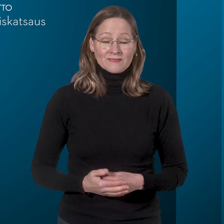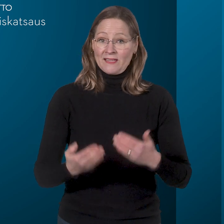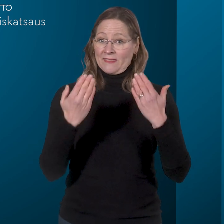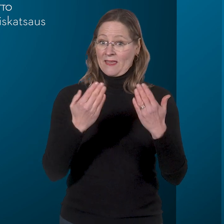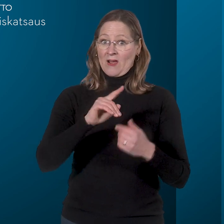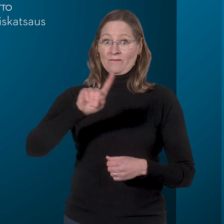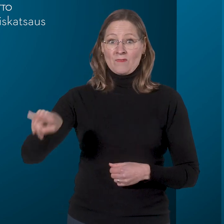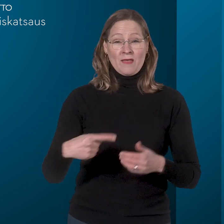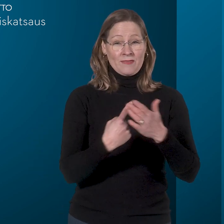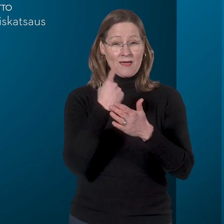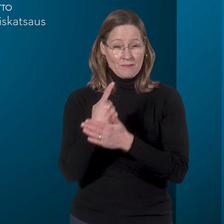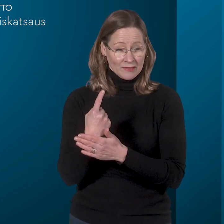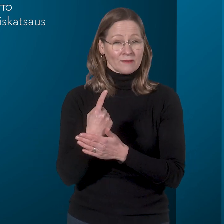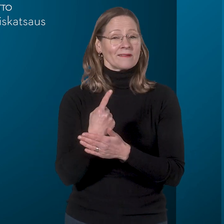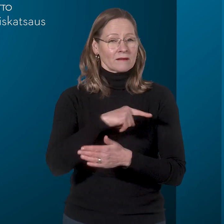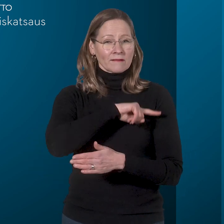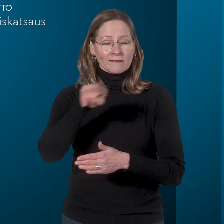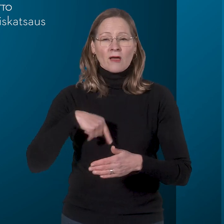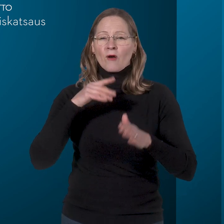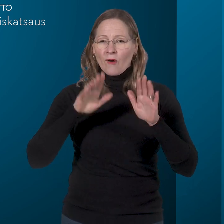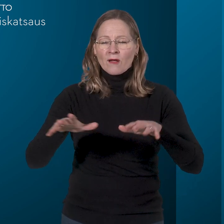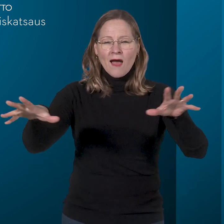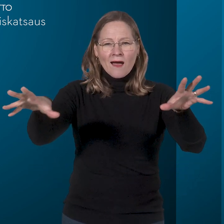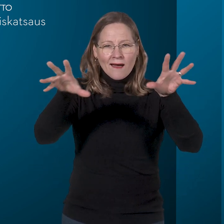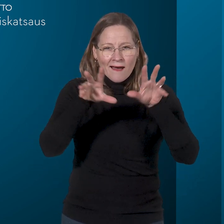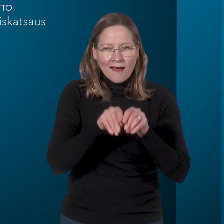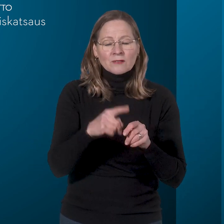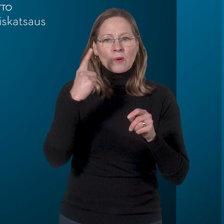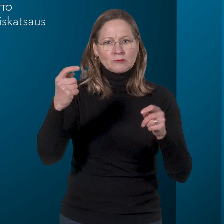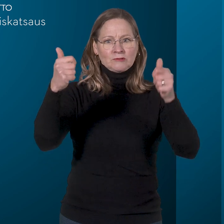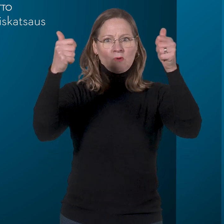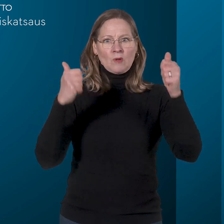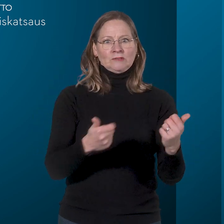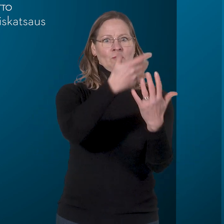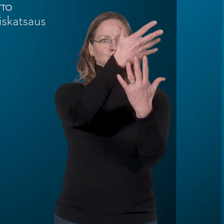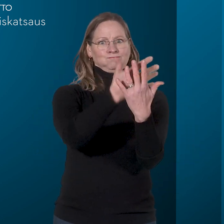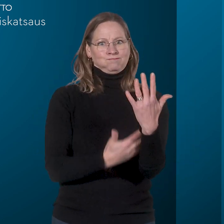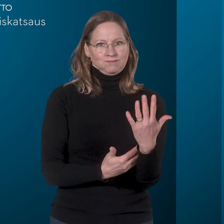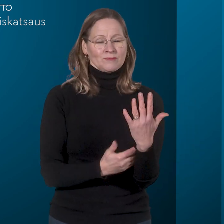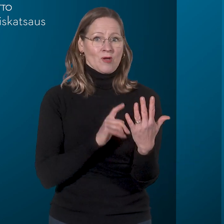Olemme kostaneet ensi vuoden tapahtumat näppäräksi julisteeksi, -